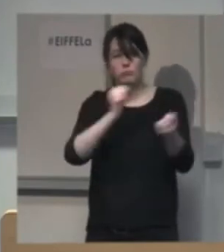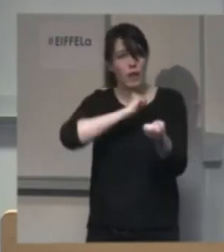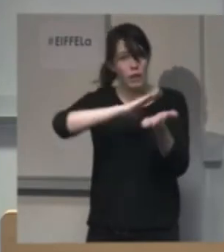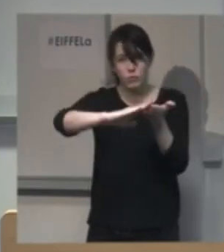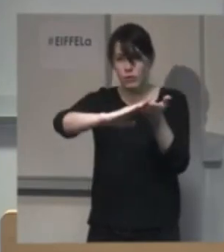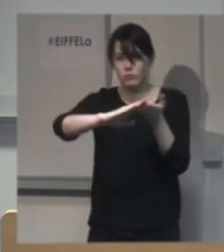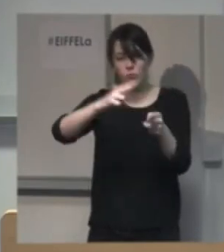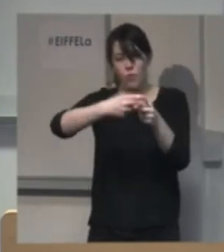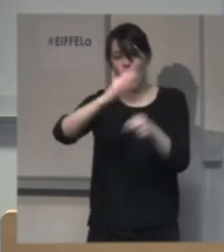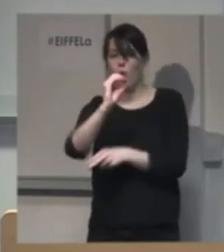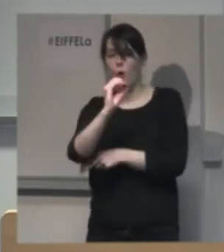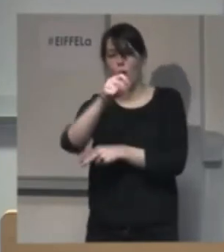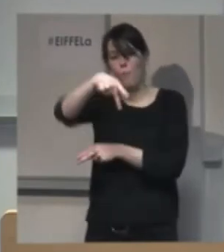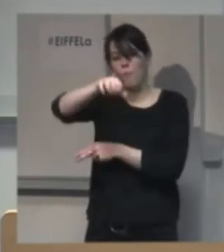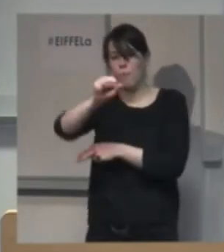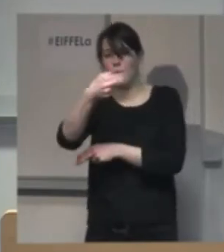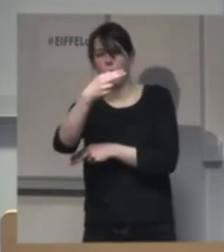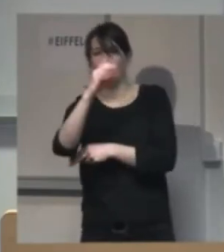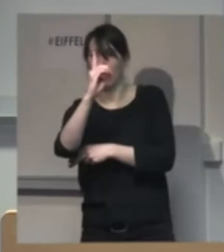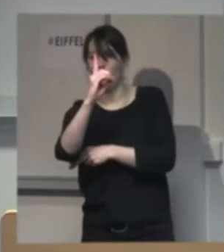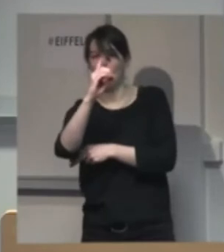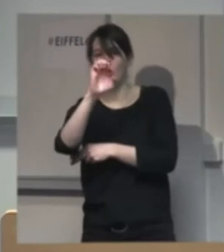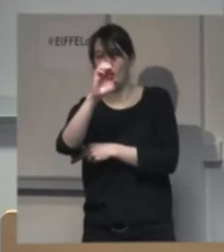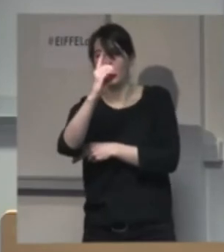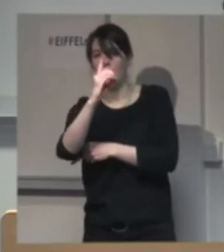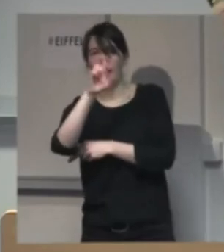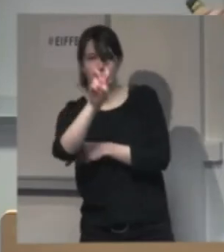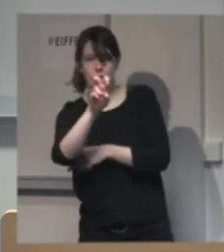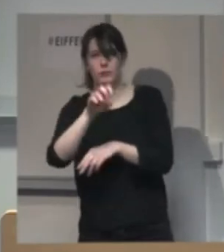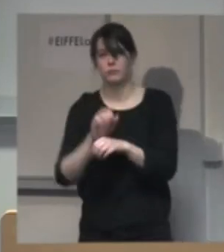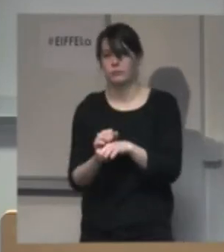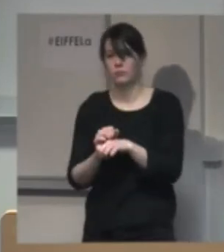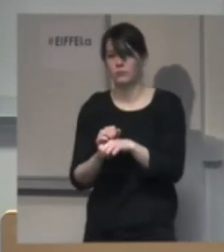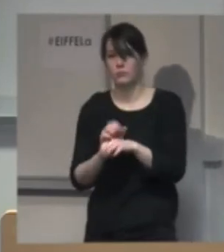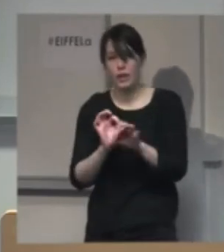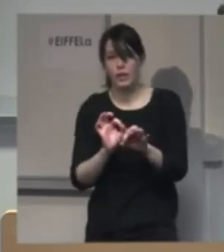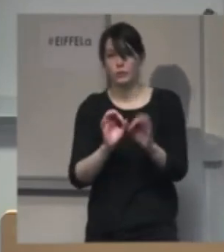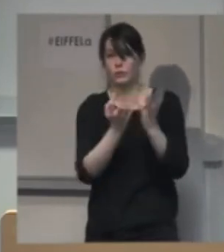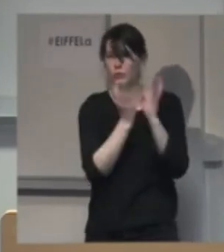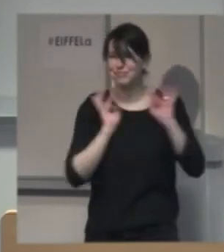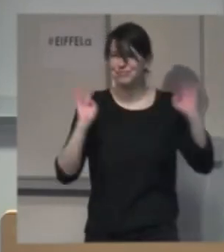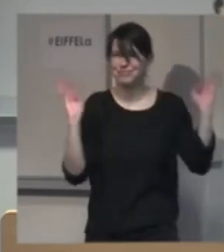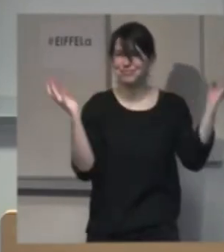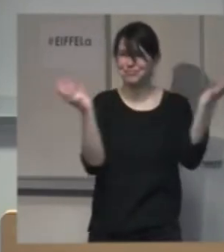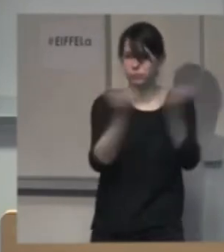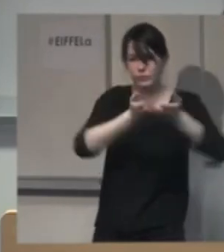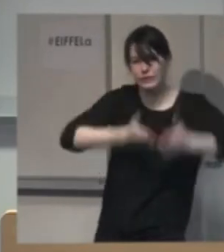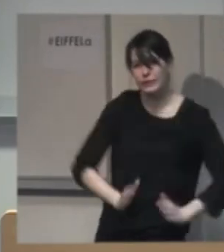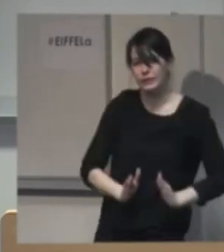qui est géré de manière communautaire par un consortium dont la majorité des décisions, en réalité, sont prises par Harvard, MIT,